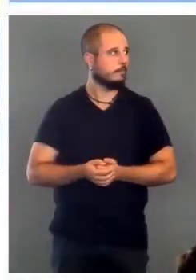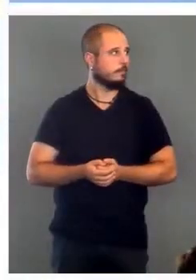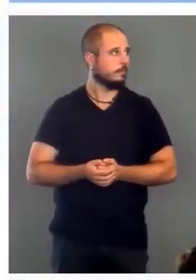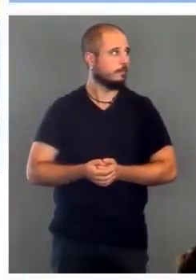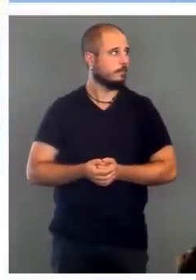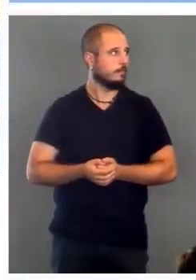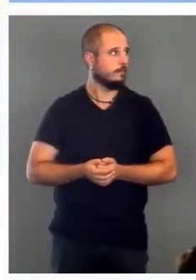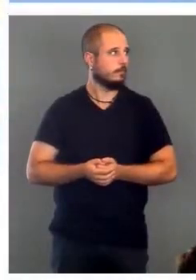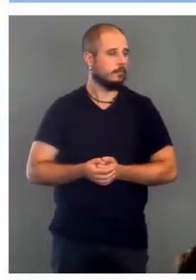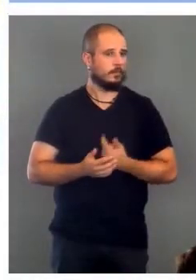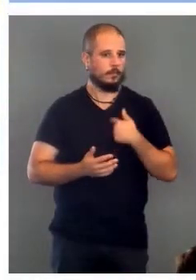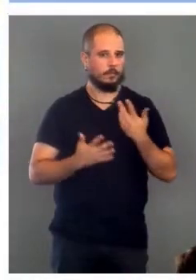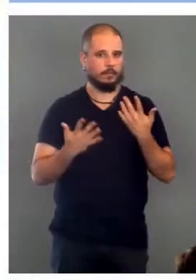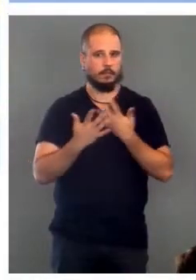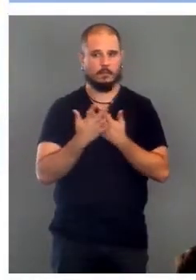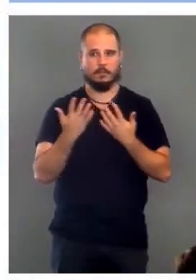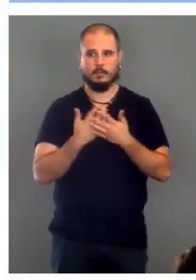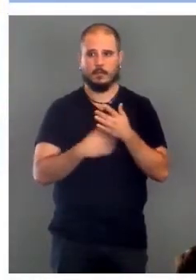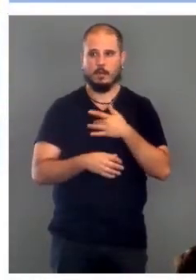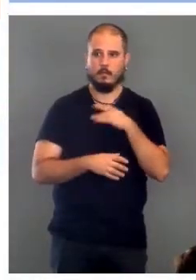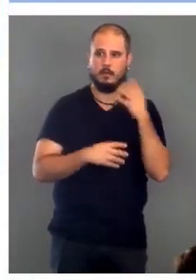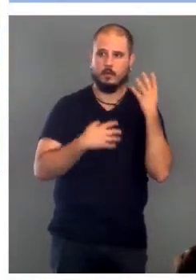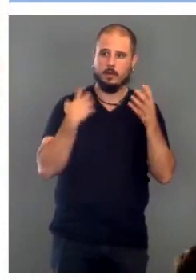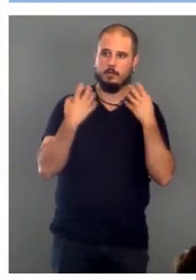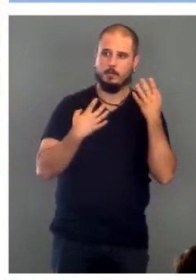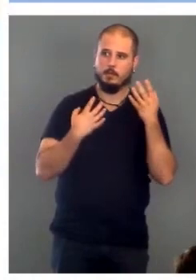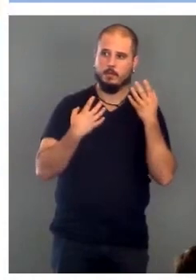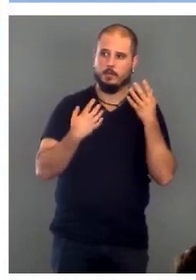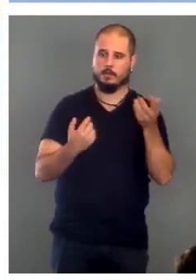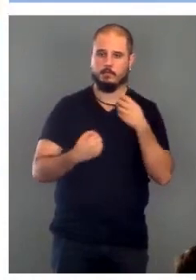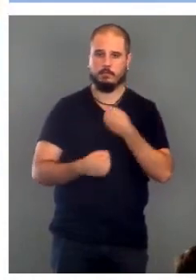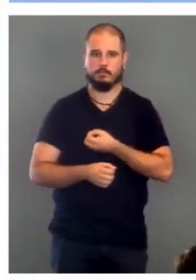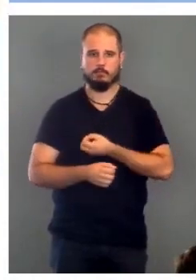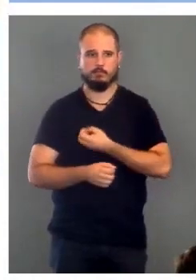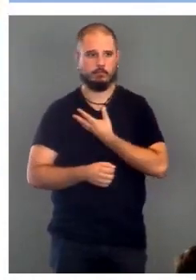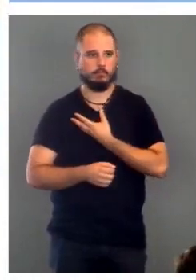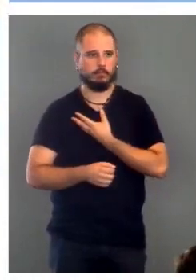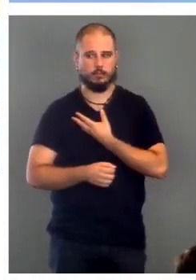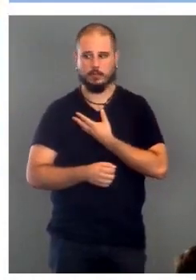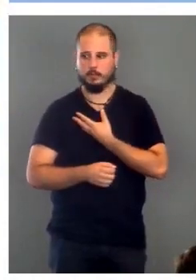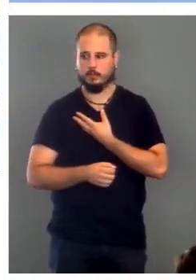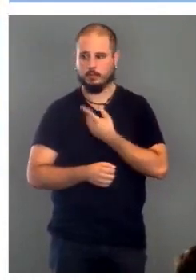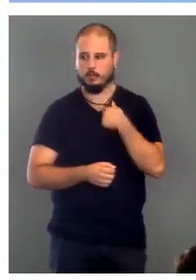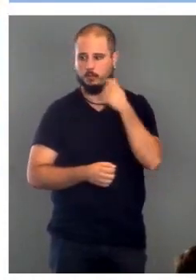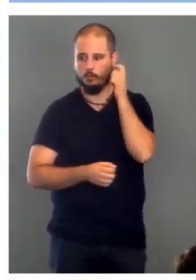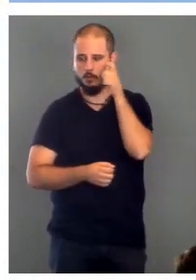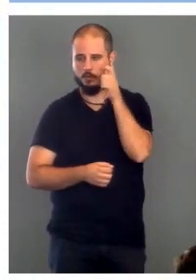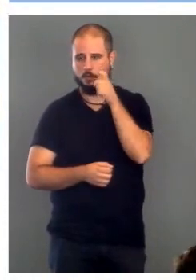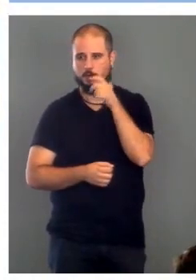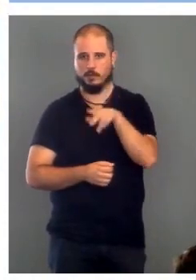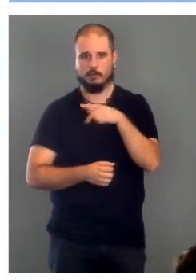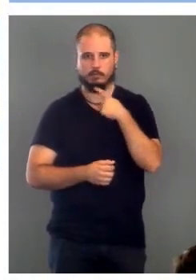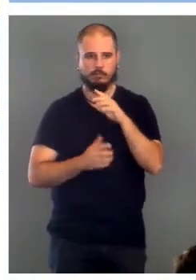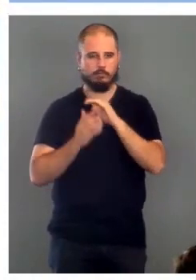Si mezclamos amor por los animales y pasión por Por nuestros pueblos Lo agitamos Sabéis que sale